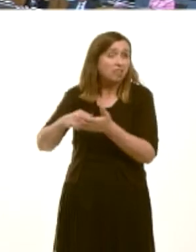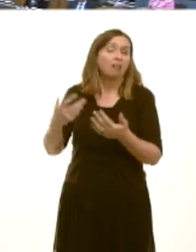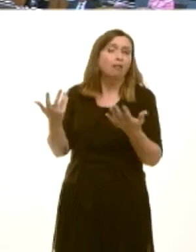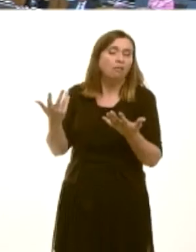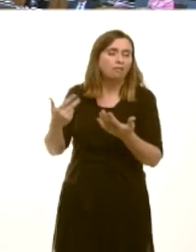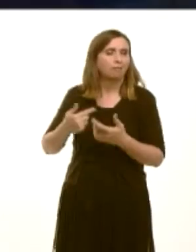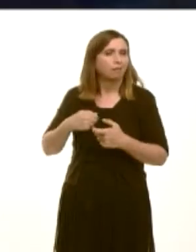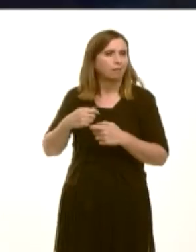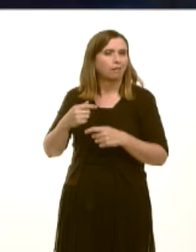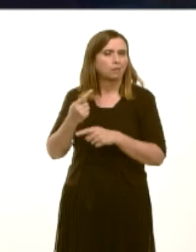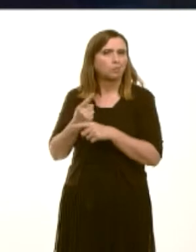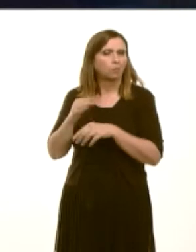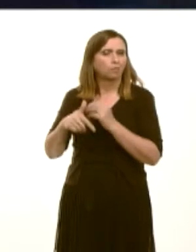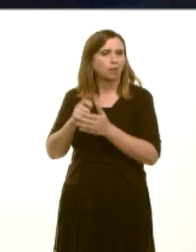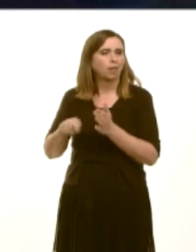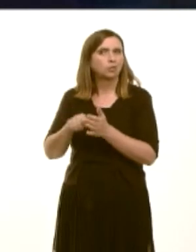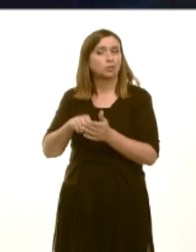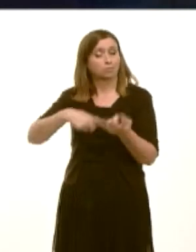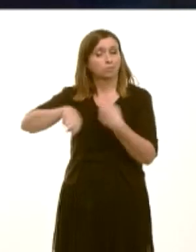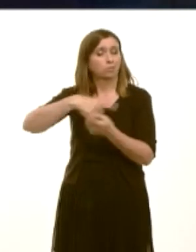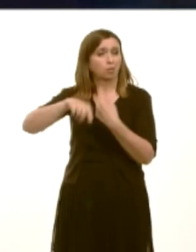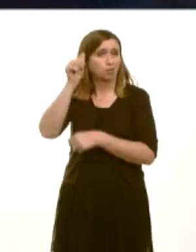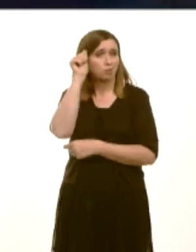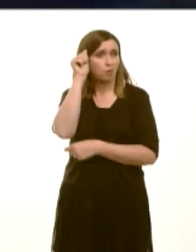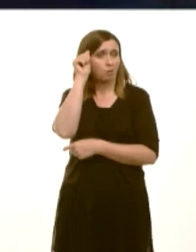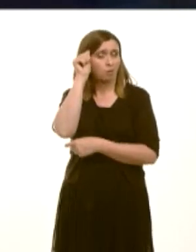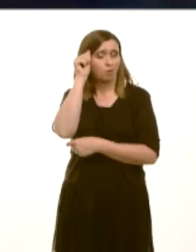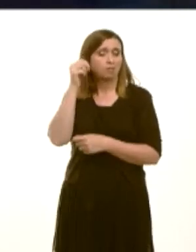fydd yna yn Llundain ar Ùl Mai. Felly, a ydych chiín barod i gydnabod, lle mae yna